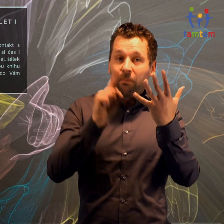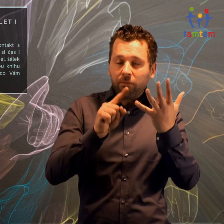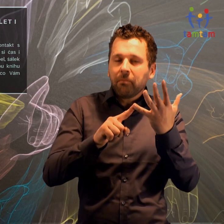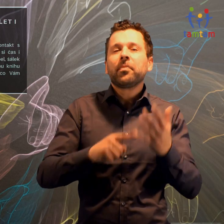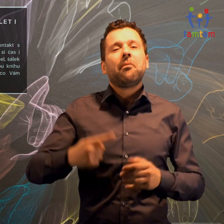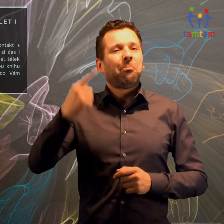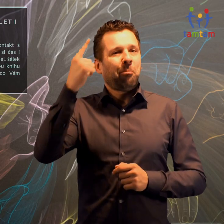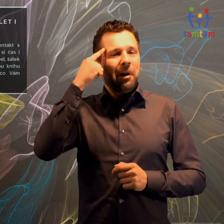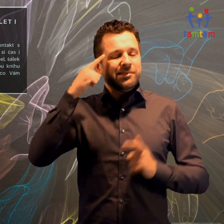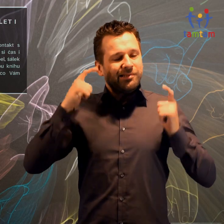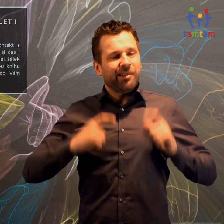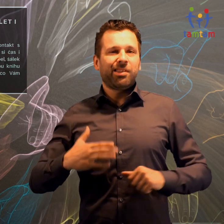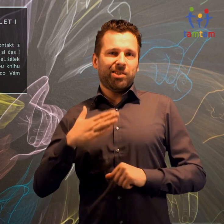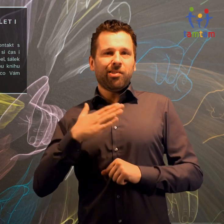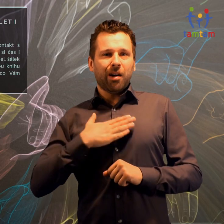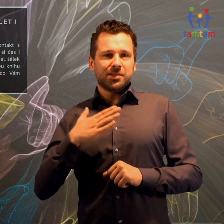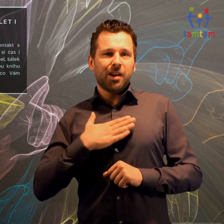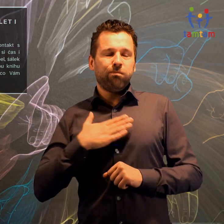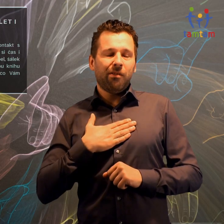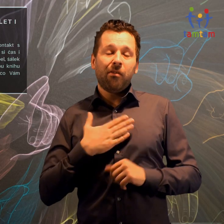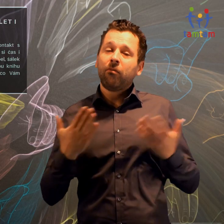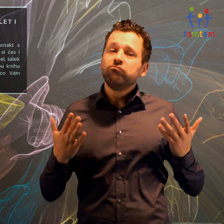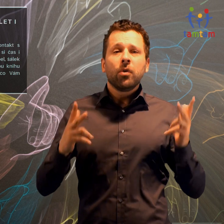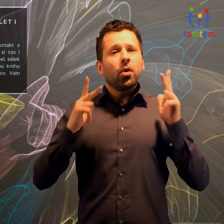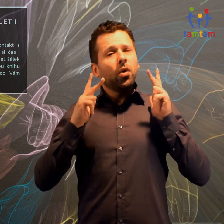Páté doporučení: Nezapomínejte na sebe!